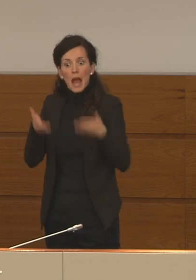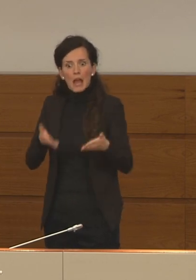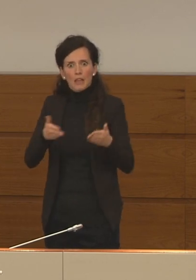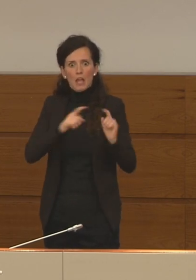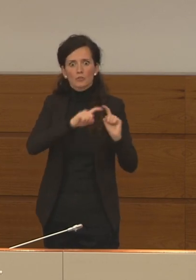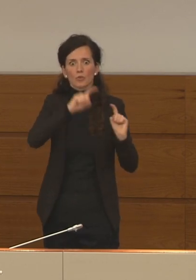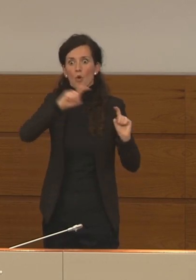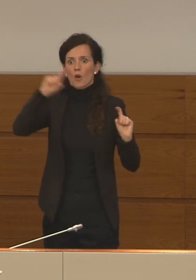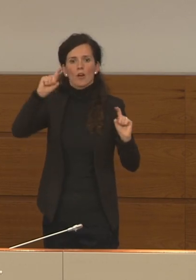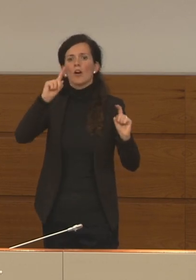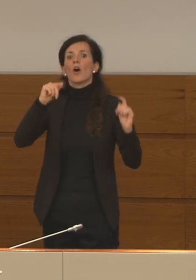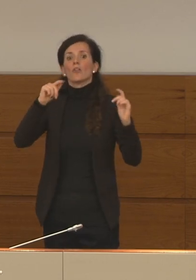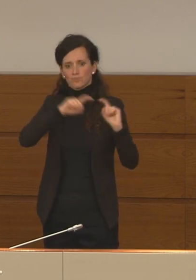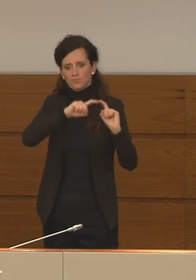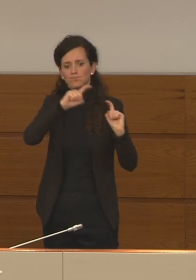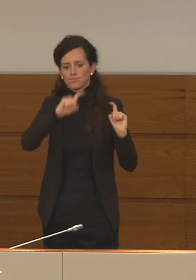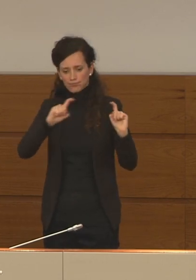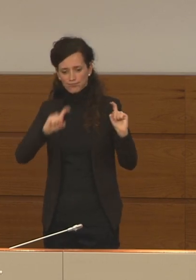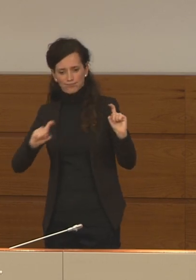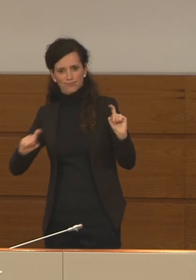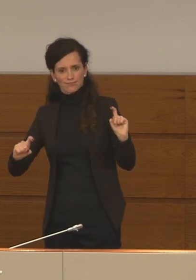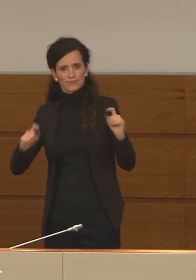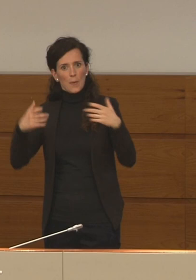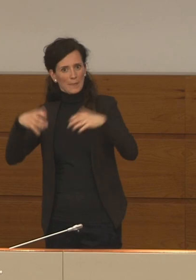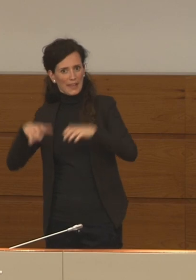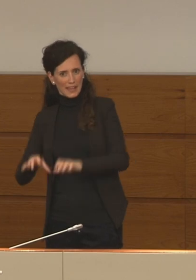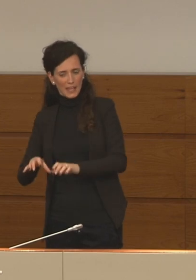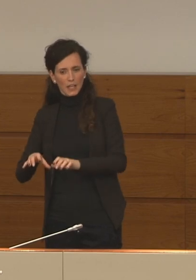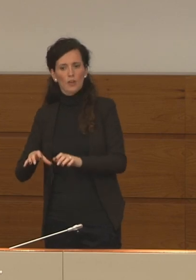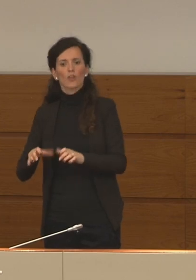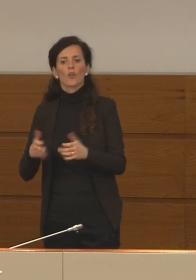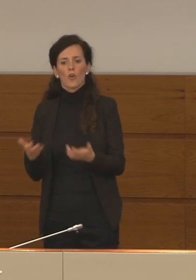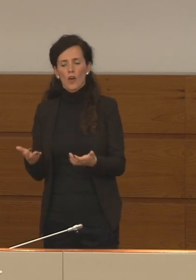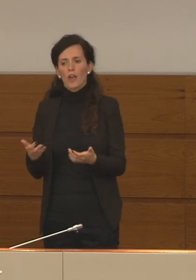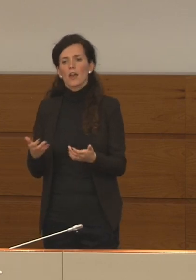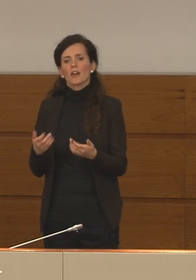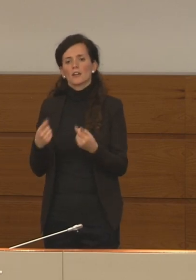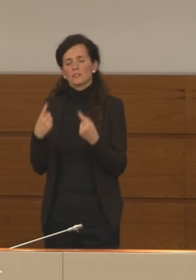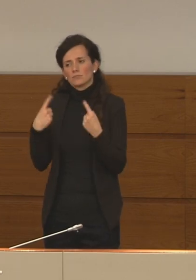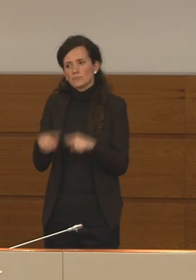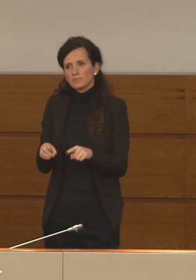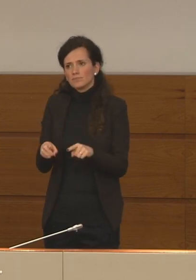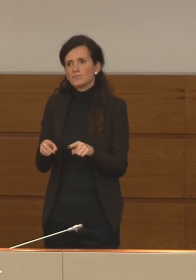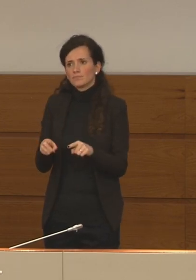quindi avremo questo fattore che oggi è confondente nel senso che c'è una